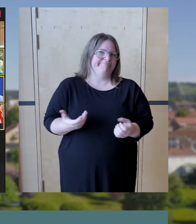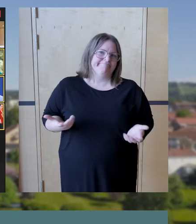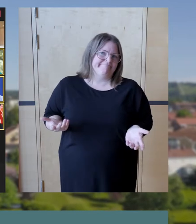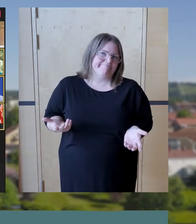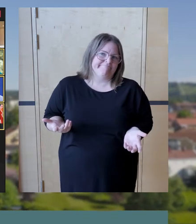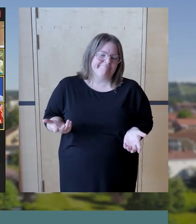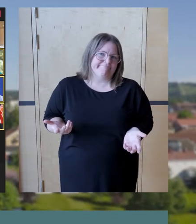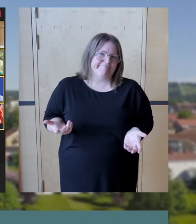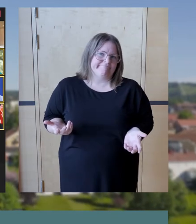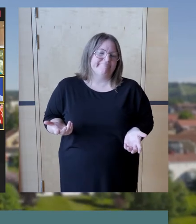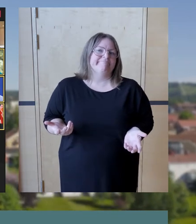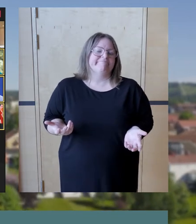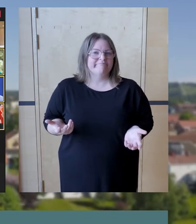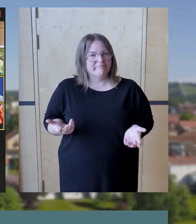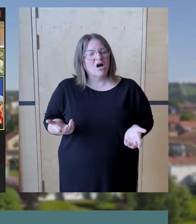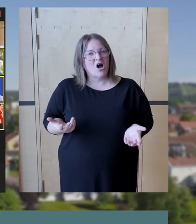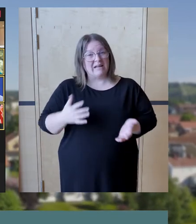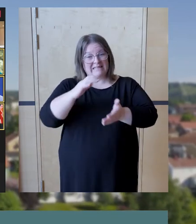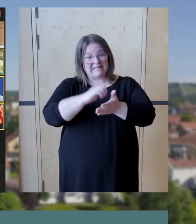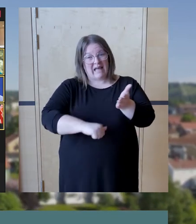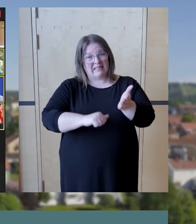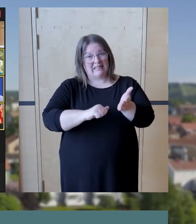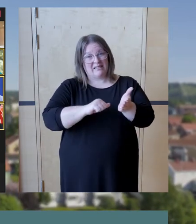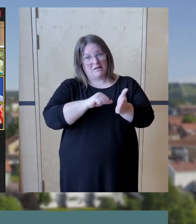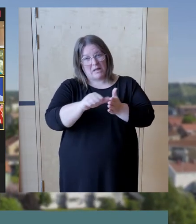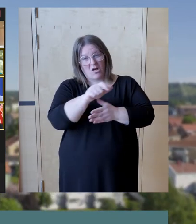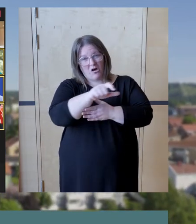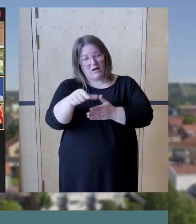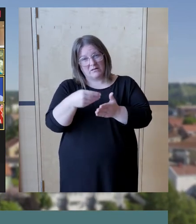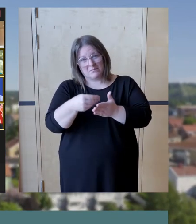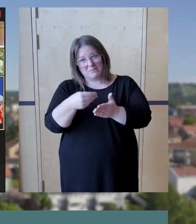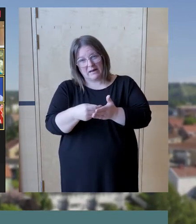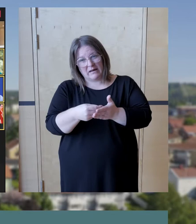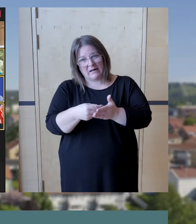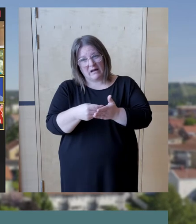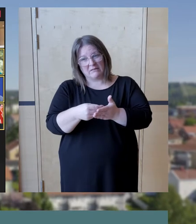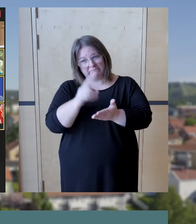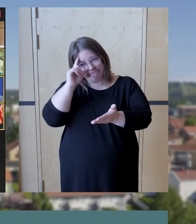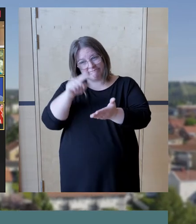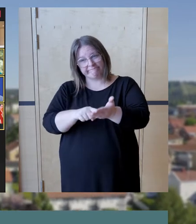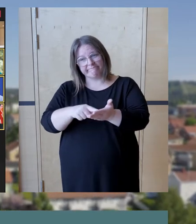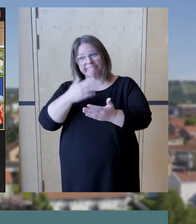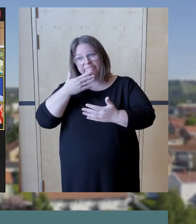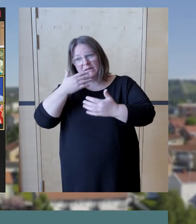Om det är skattebetalarnas pengar som ska stå för de bästa Friterad